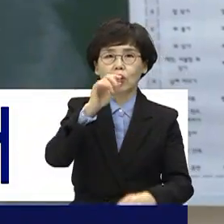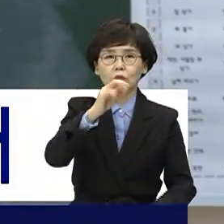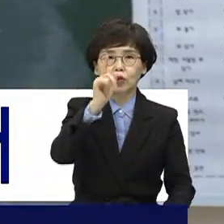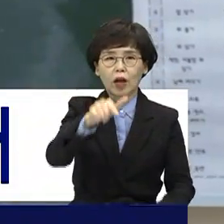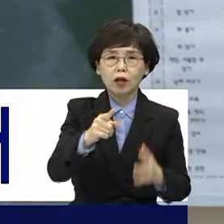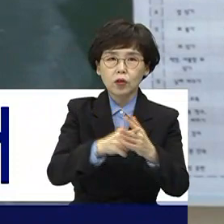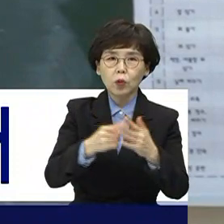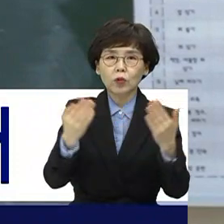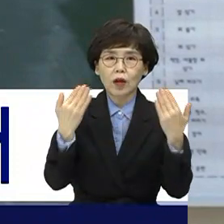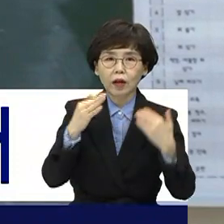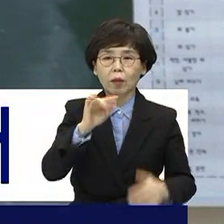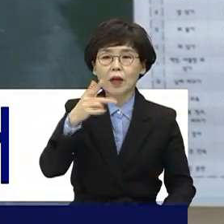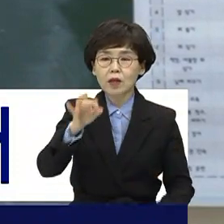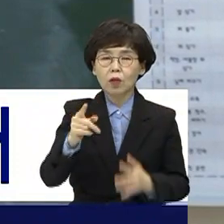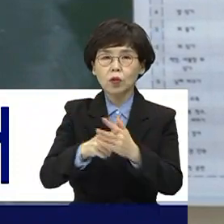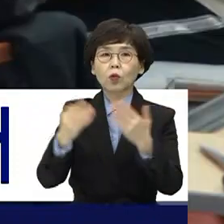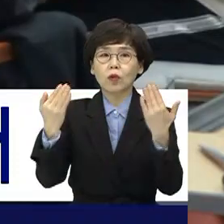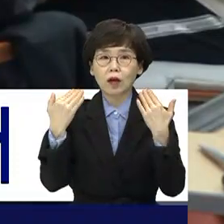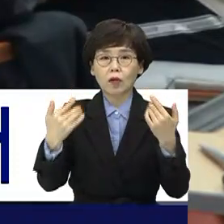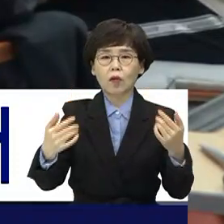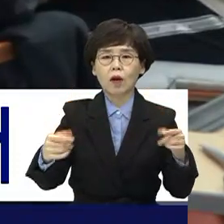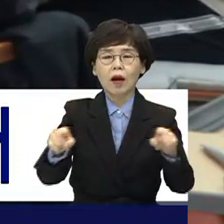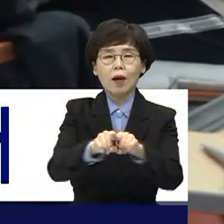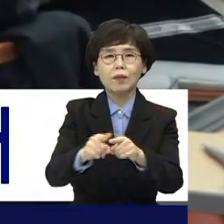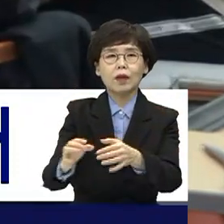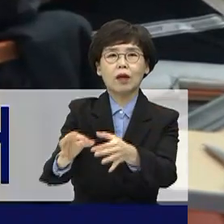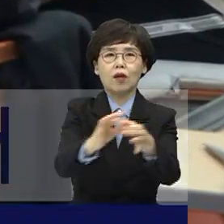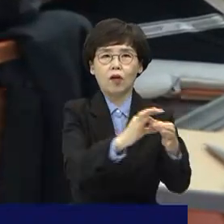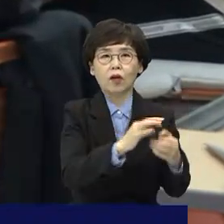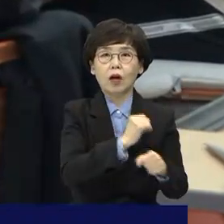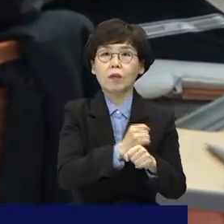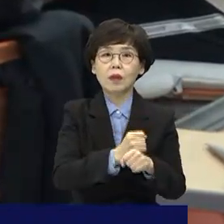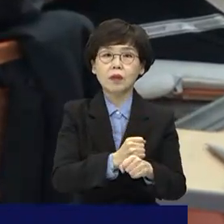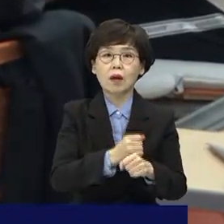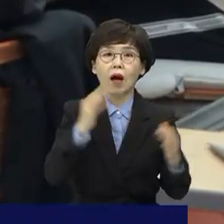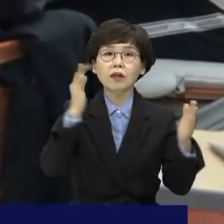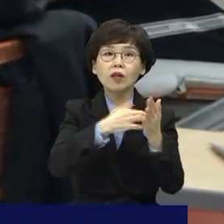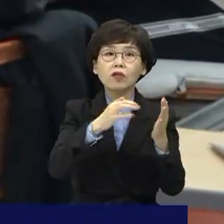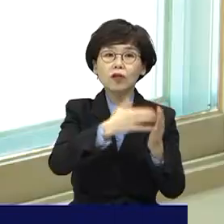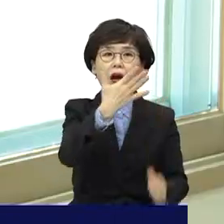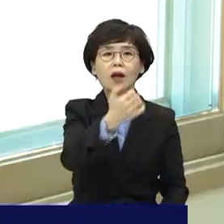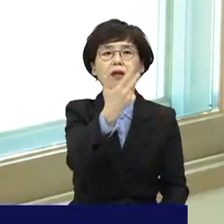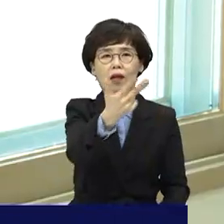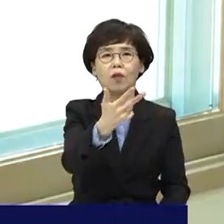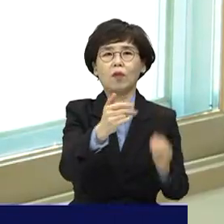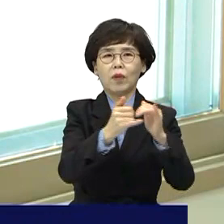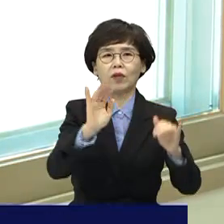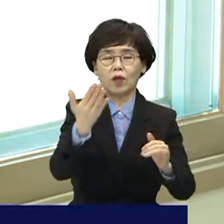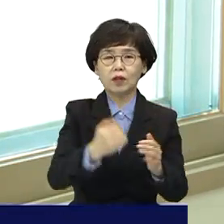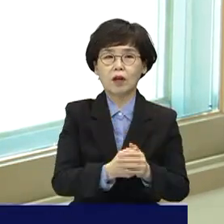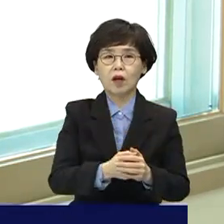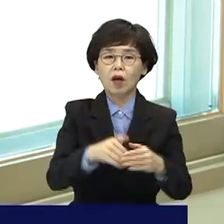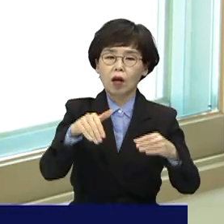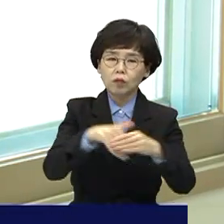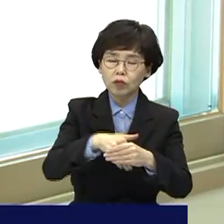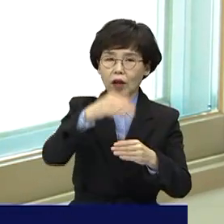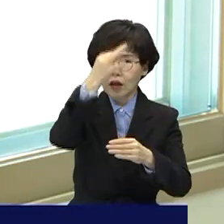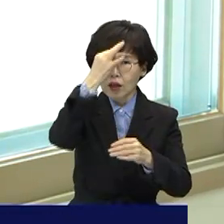전주만성초등학교와 공동 통학구를 운영하면서 학생수가 97명으로 늘었습니다. 문화예술 활동을 특성화한 수업들이 도시